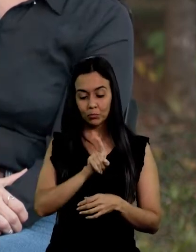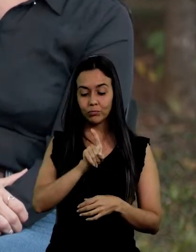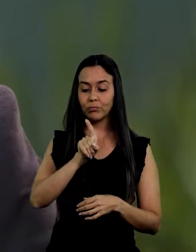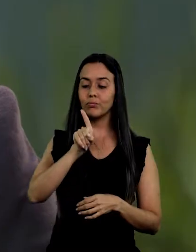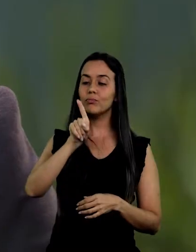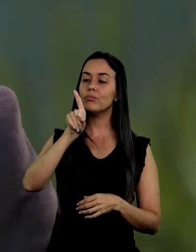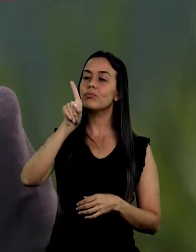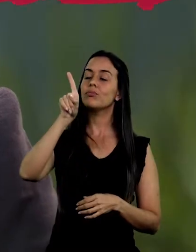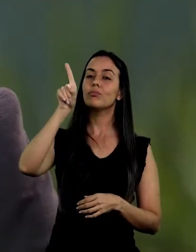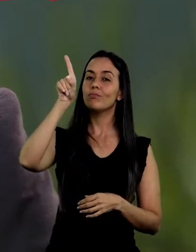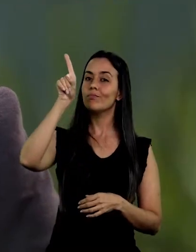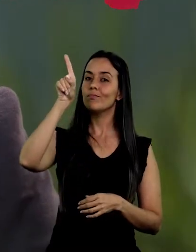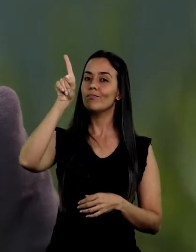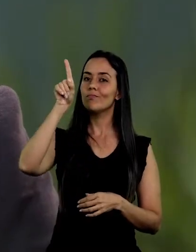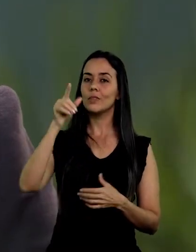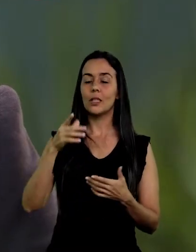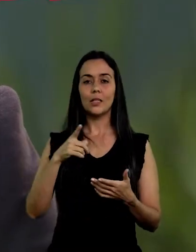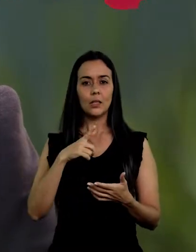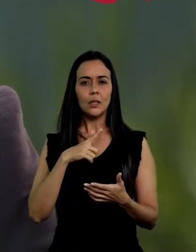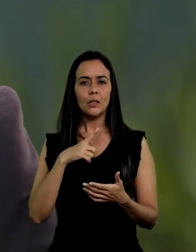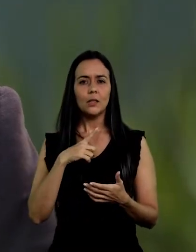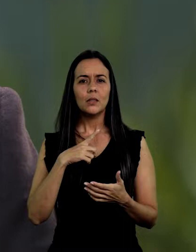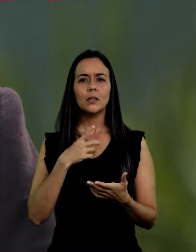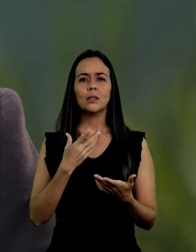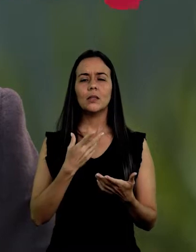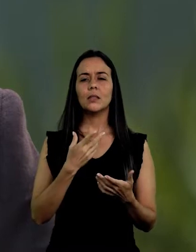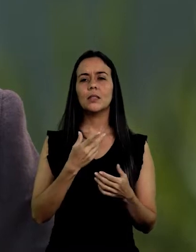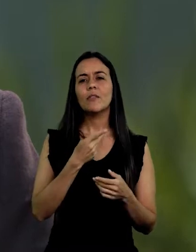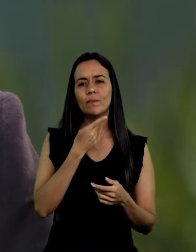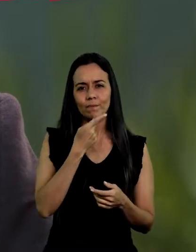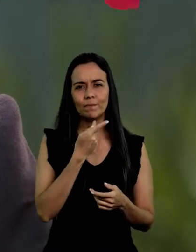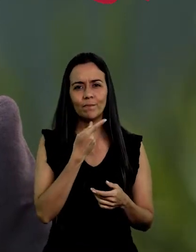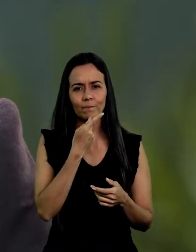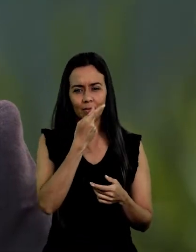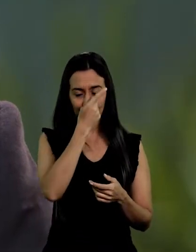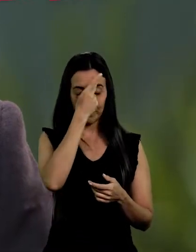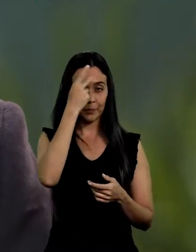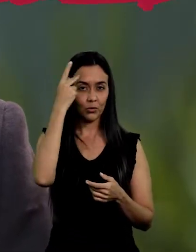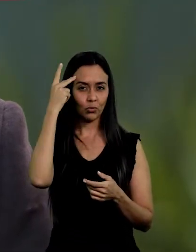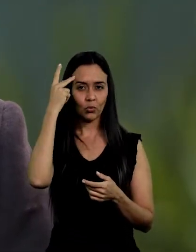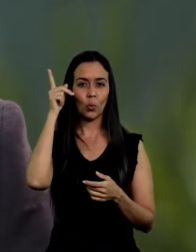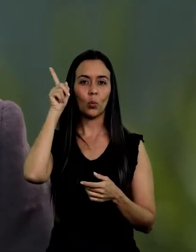É, a gente já tem alguns relatos, algumas publicações de ter aumentado mesmo, né?